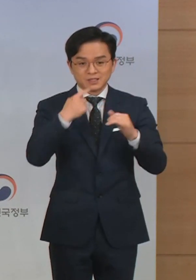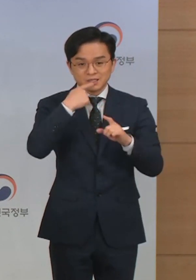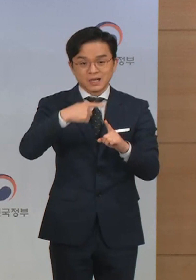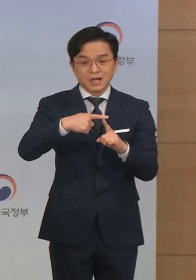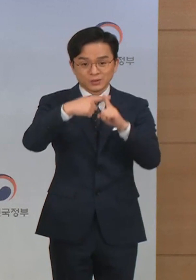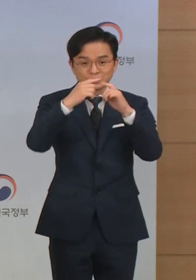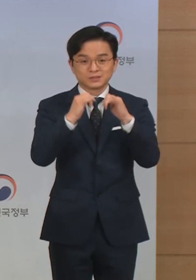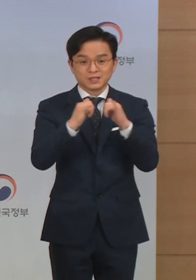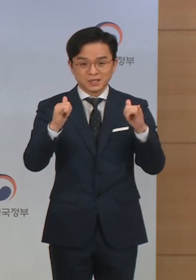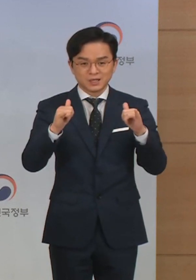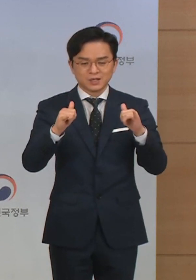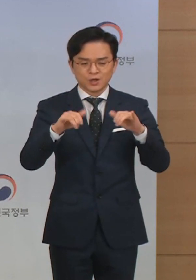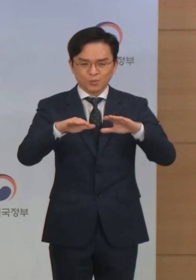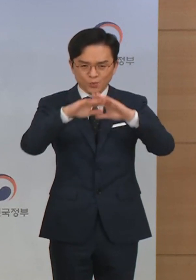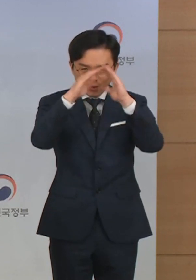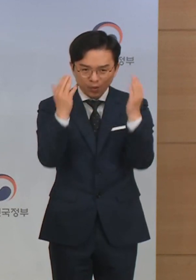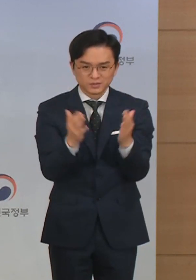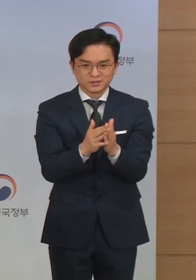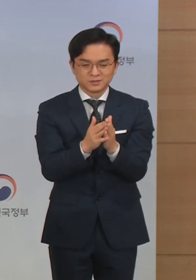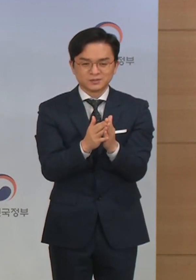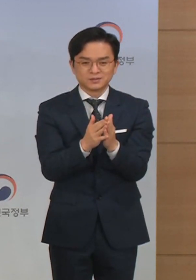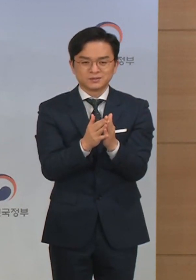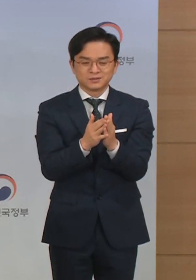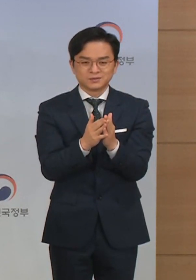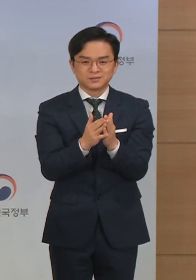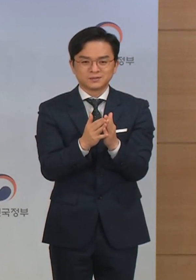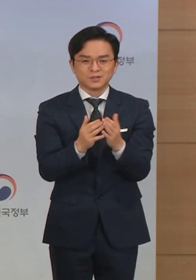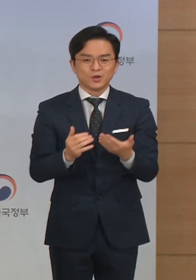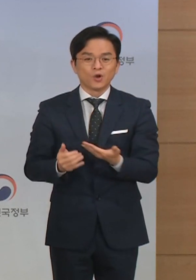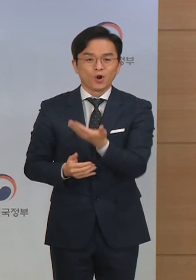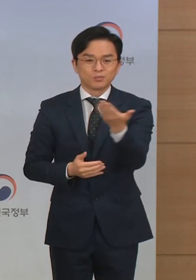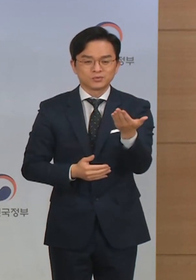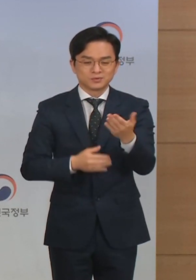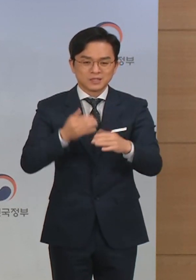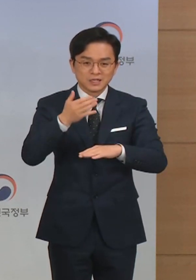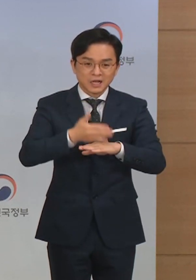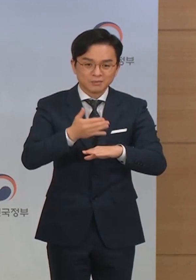우리나라의 모든 의료진께 감사와 존경의 말씀을 드린다고 하셨습니다